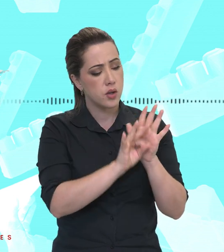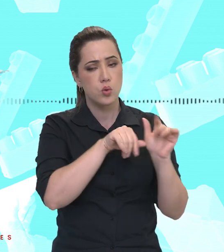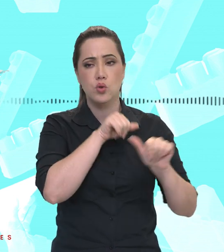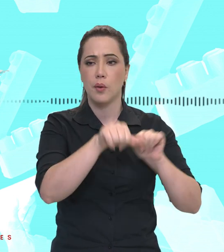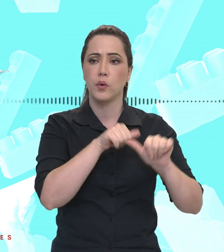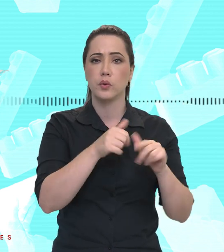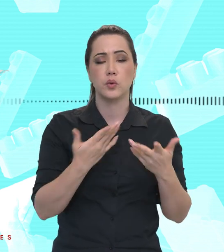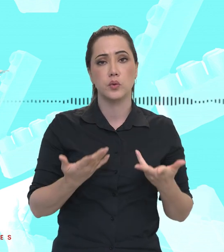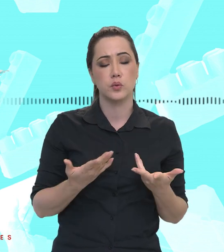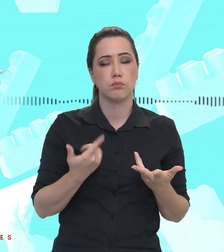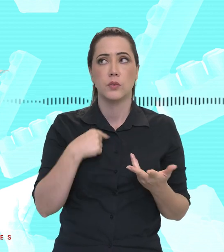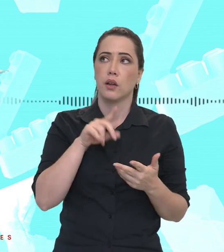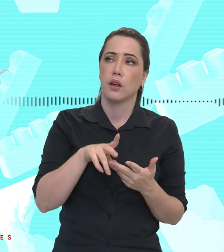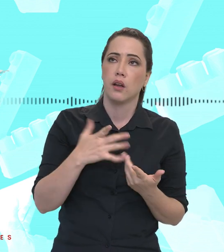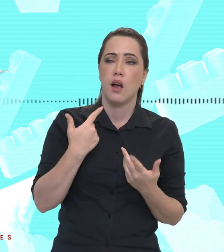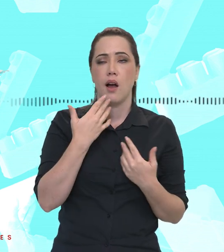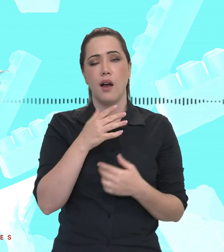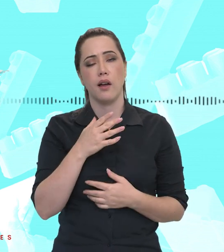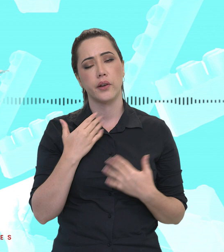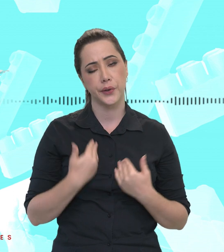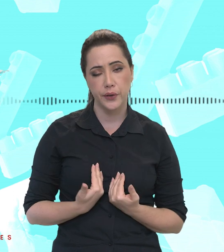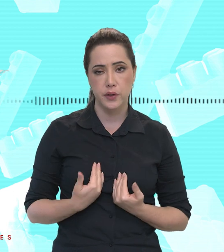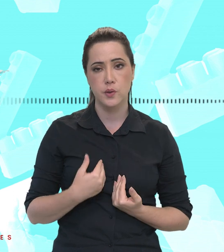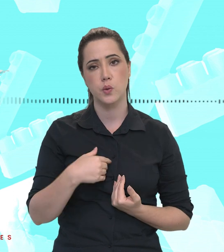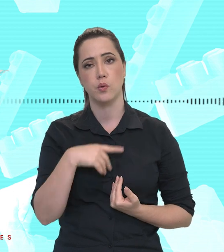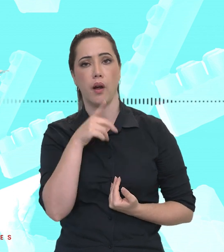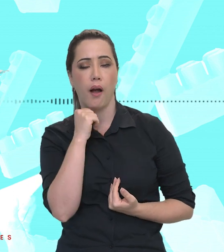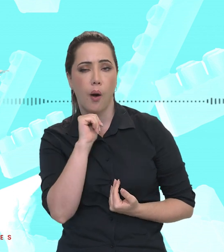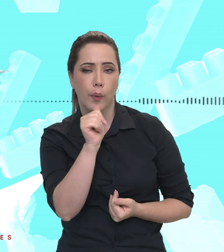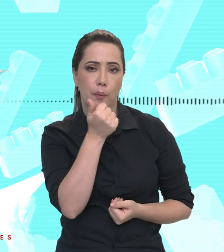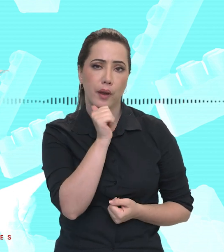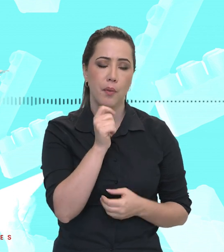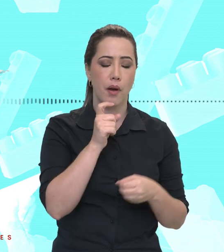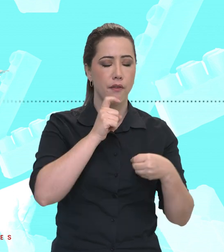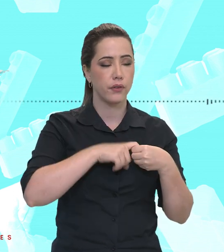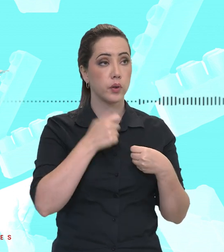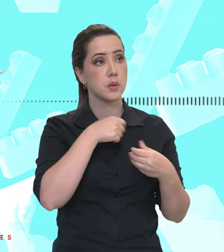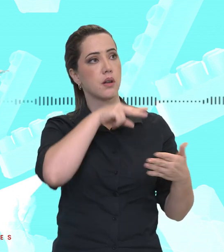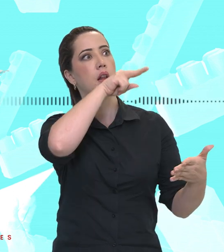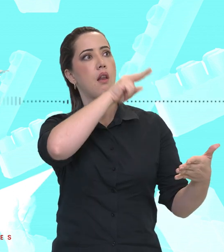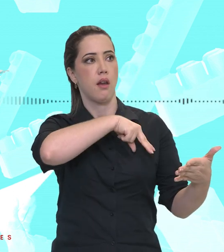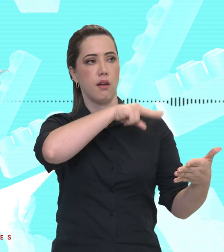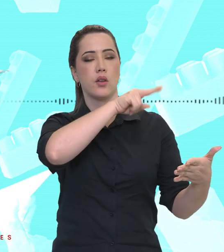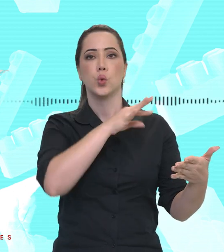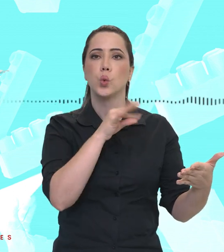vai aparecer no produto final. Me canso, bebo água. Volto e tenho que reler tudo para voltar